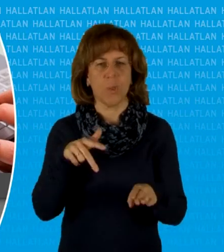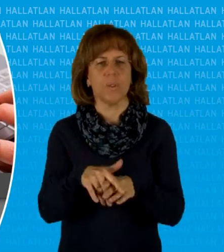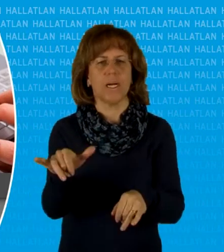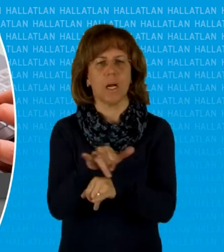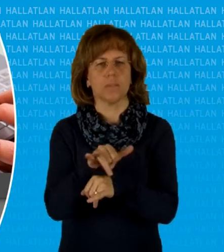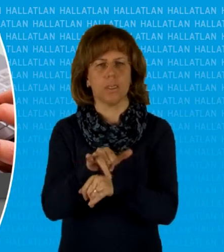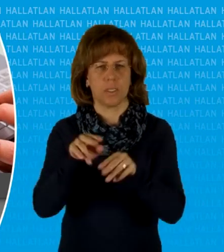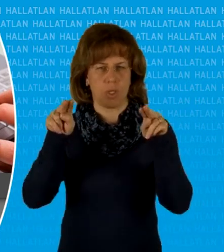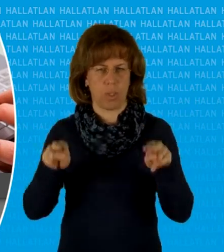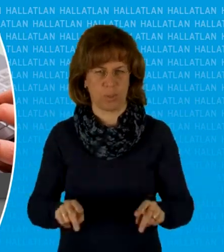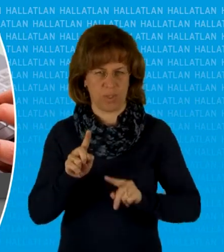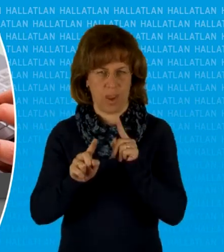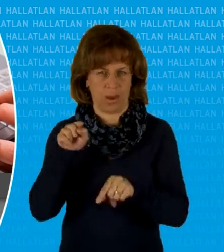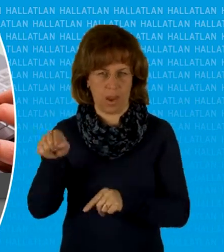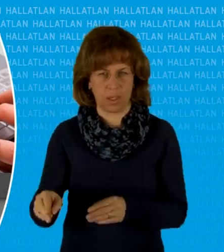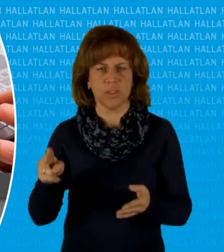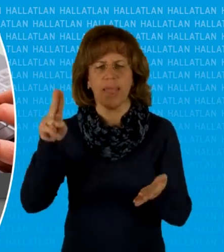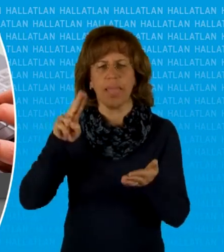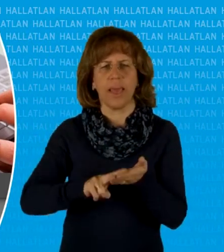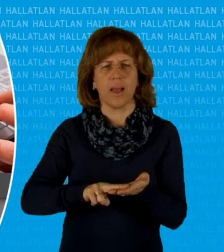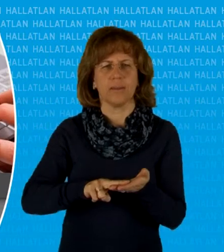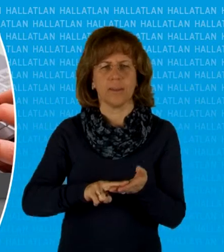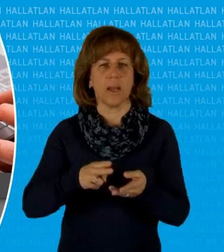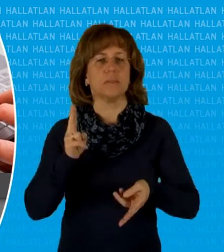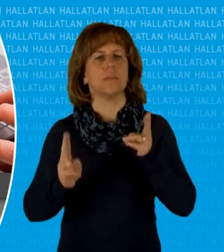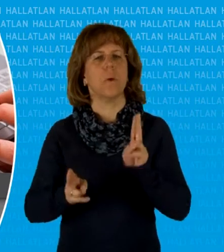a közigazgatási hatósági eljárásban felmerülő illetéket